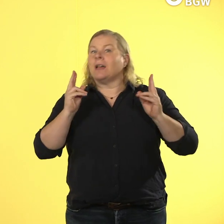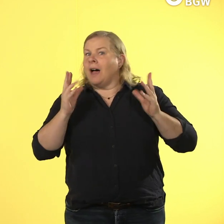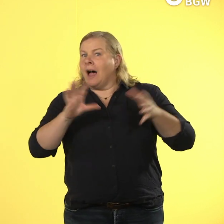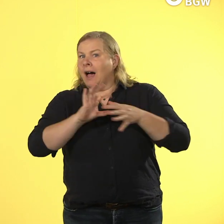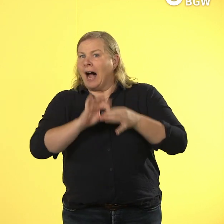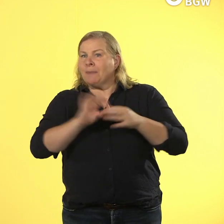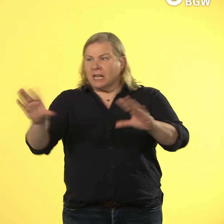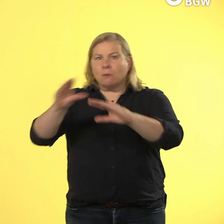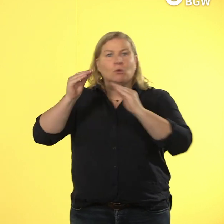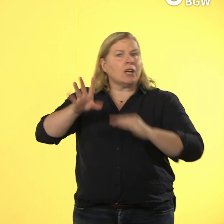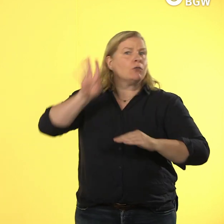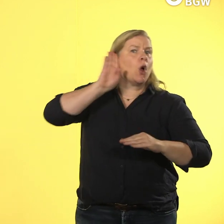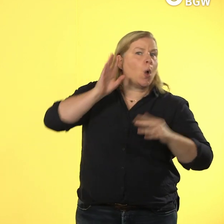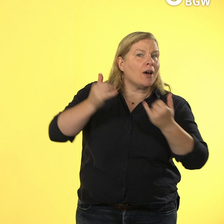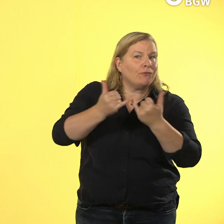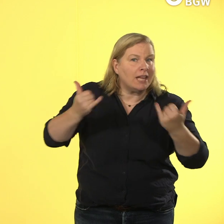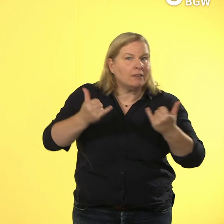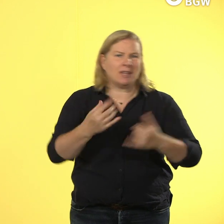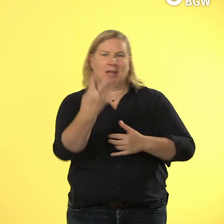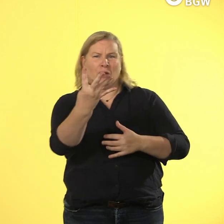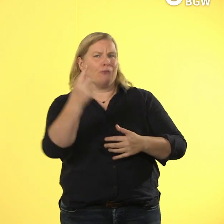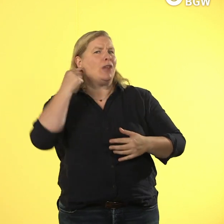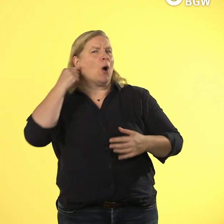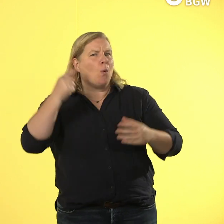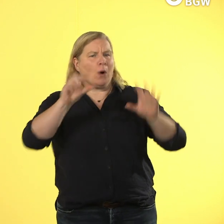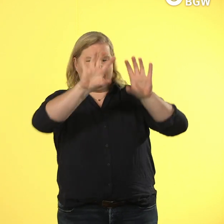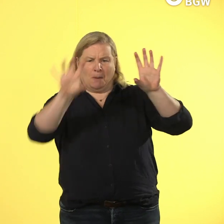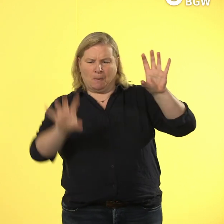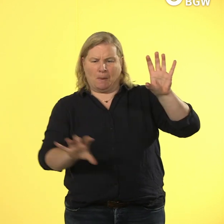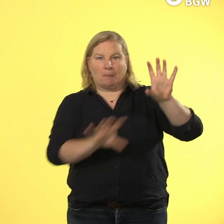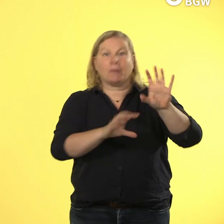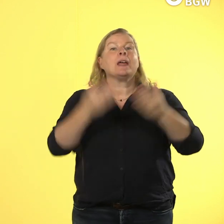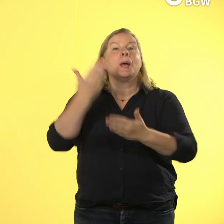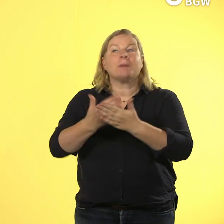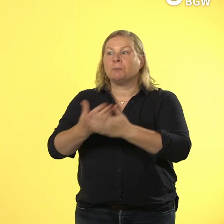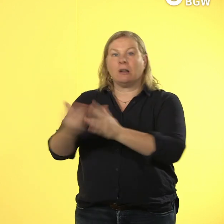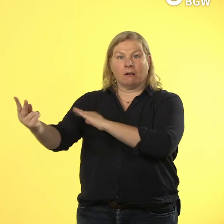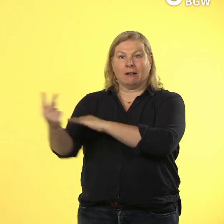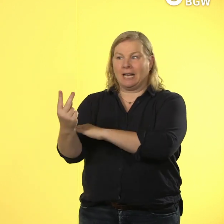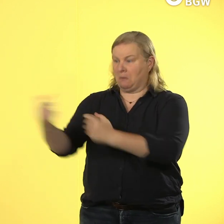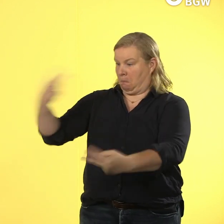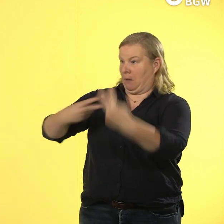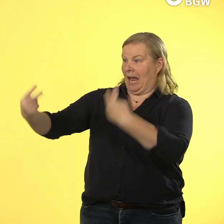vom Klienten, der nicht anders kann, weil er so hoch gespannt ist, nicht persönlich zu nehmen. Also, wie Schulz von Thun es sagen würde,